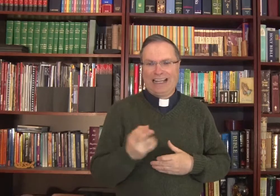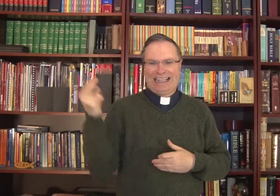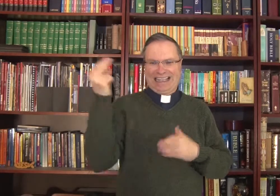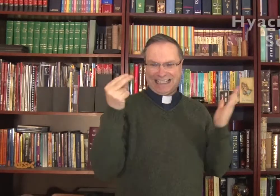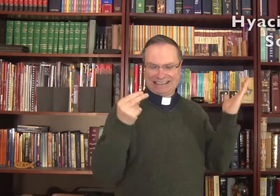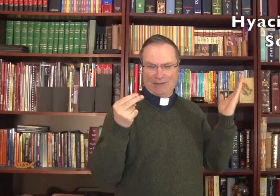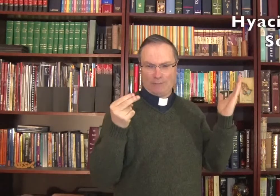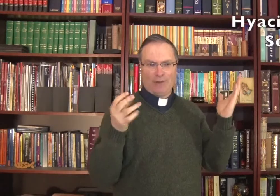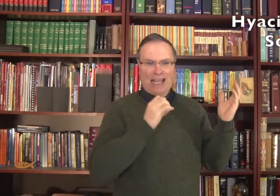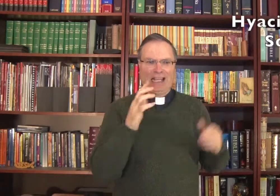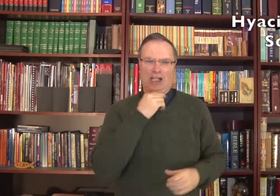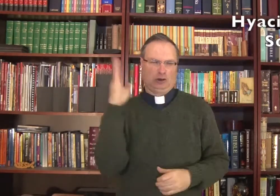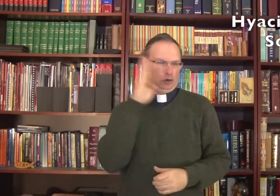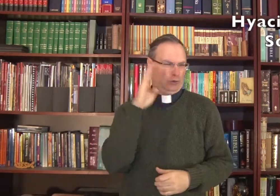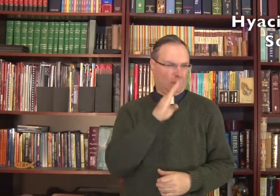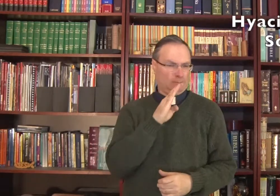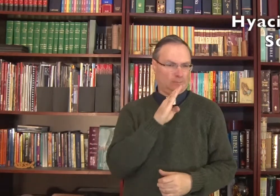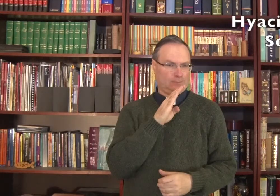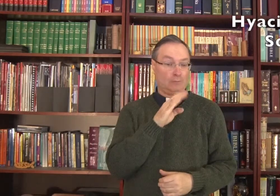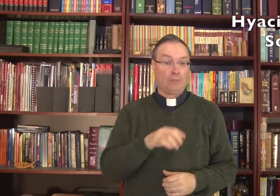d’hyacinthe et de soufre.